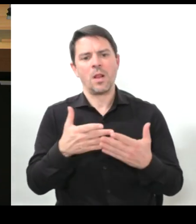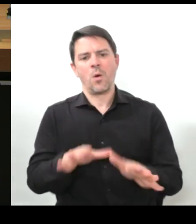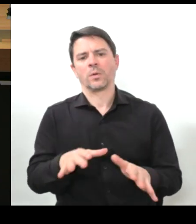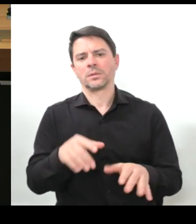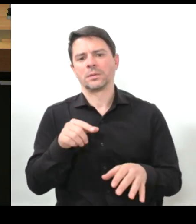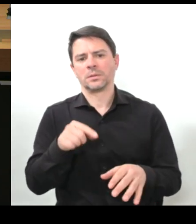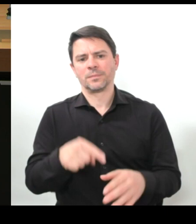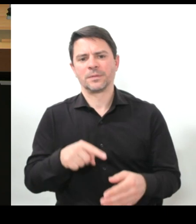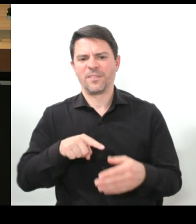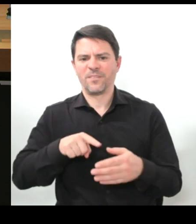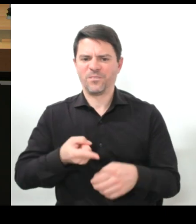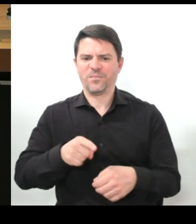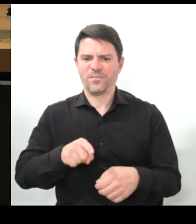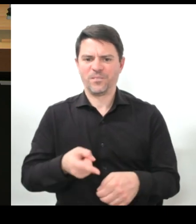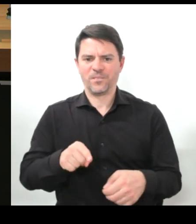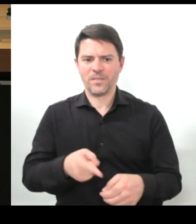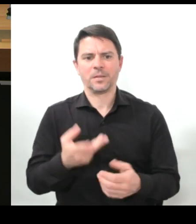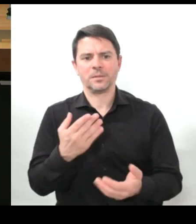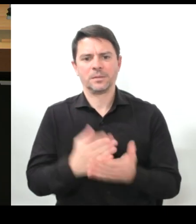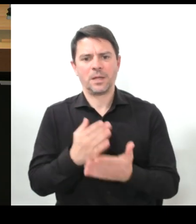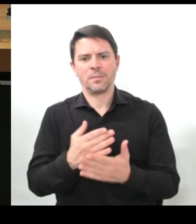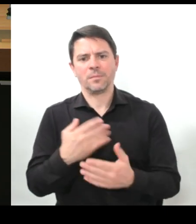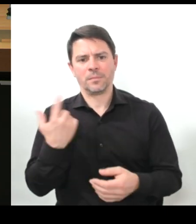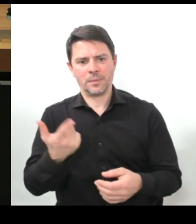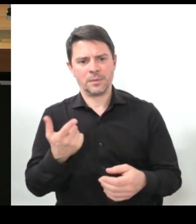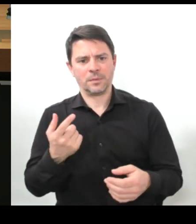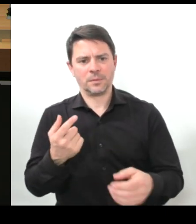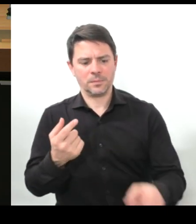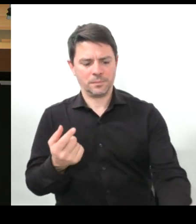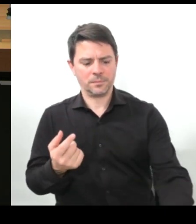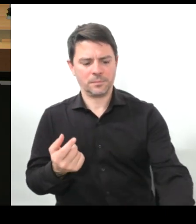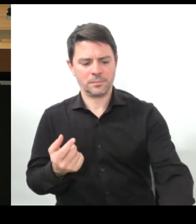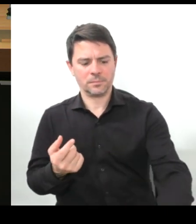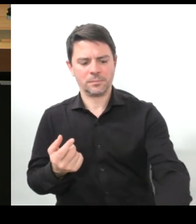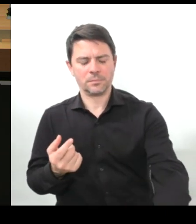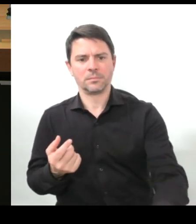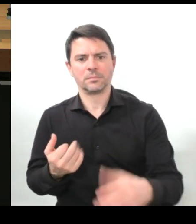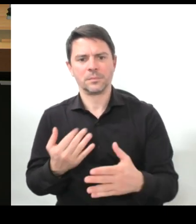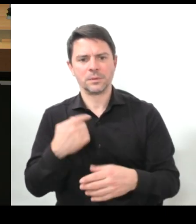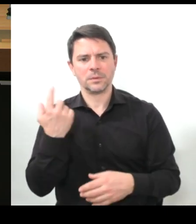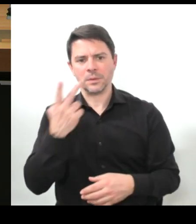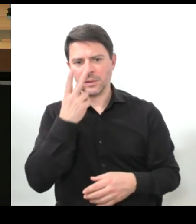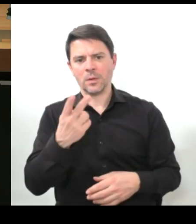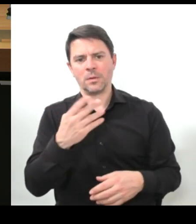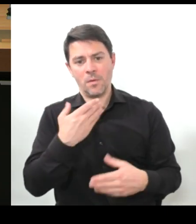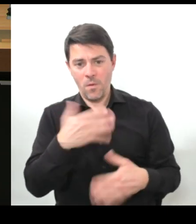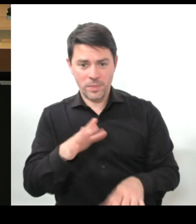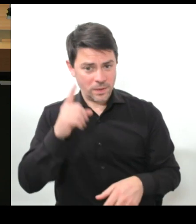Genauso wichtig aber, wie das wir heute das Gesetz beschließen ist, dass wir auch in der nächsten Zeit drei Dinge tun: den Mieterinnen und Mieter vor Ort